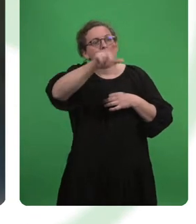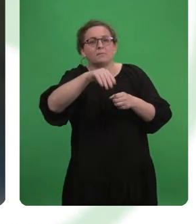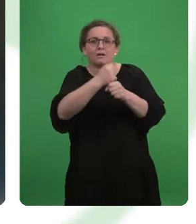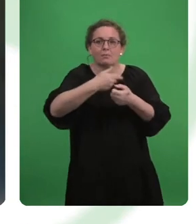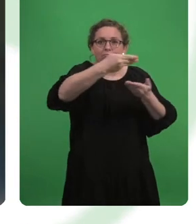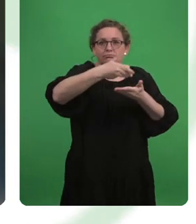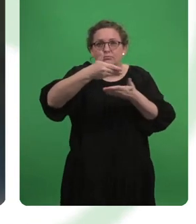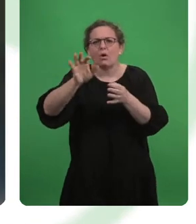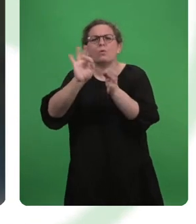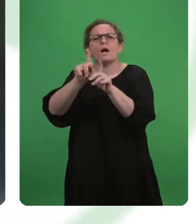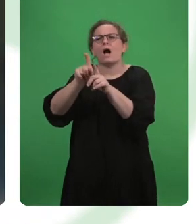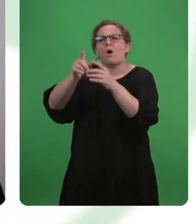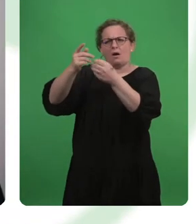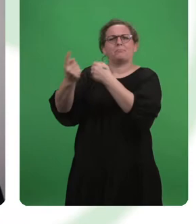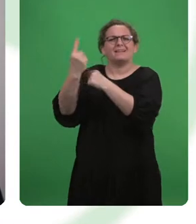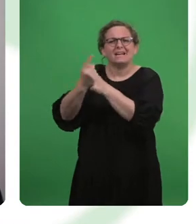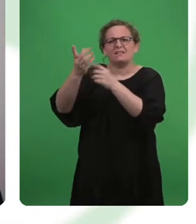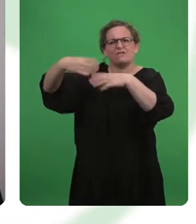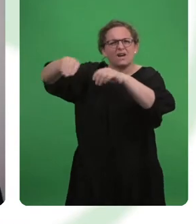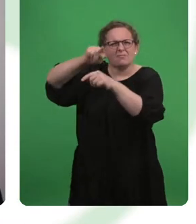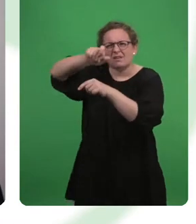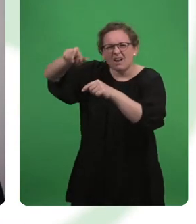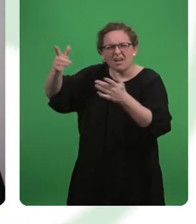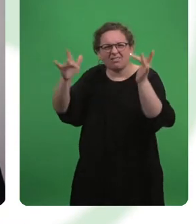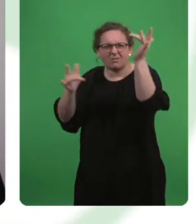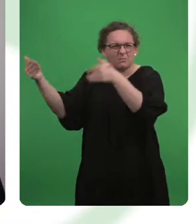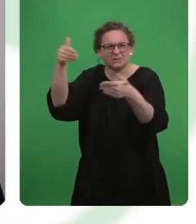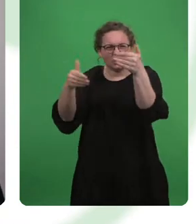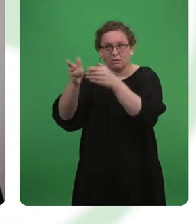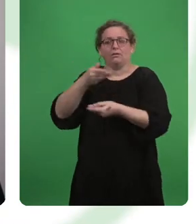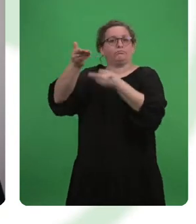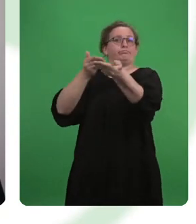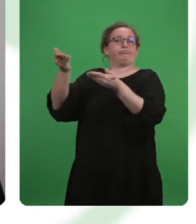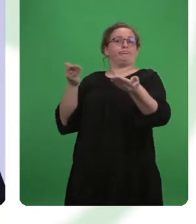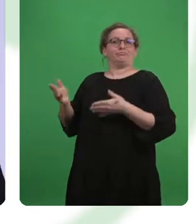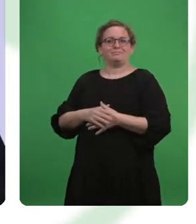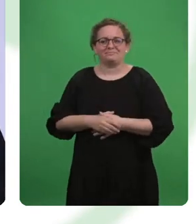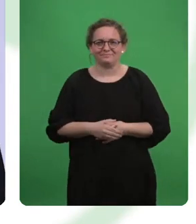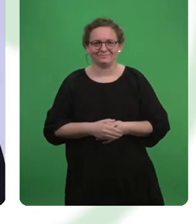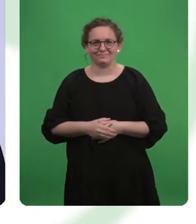den er den Angehörigen anbietet, um die Patienten zu besuchen. Menschen mit